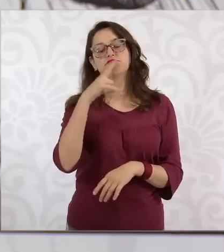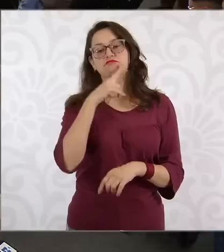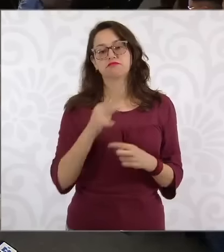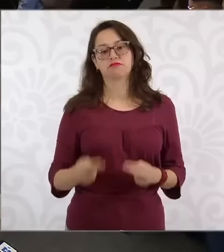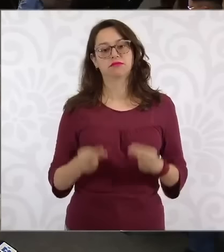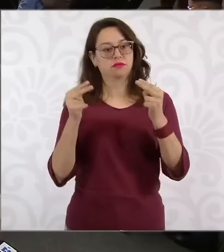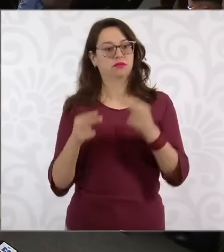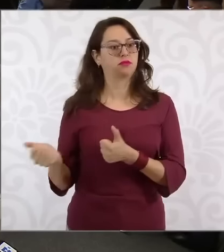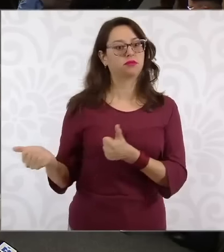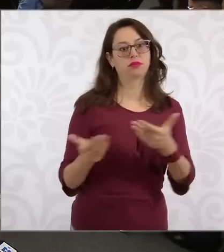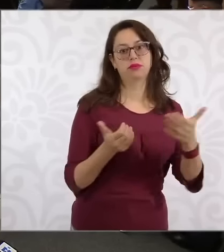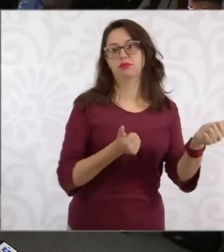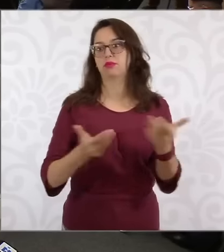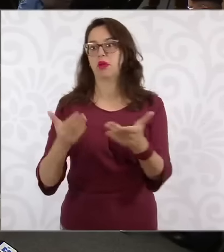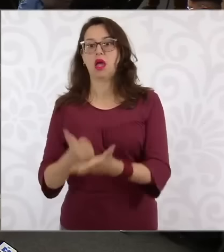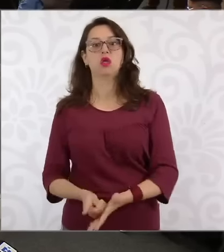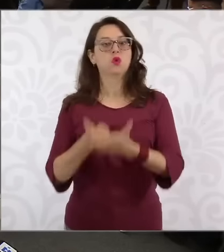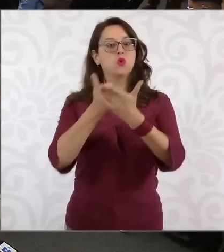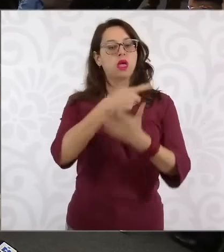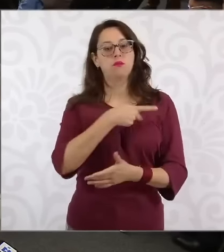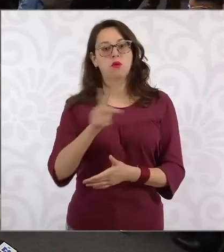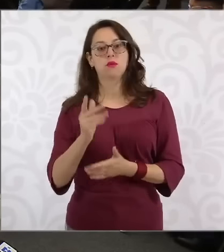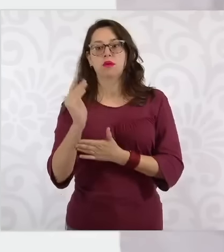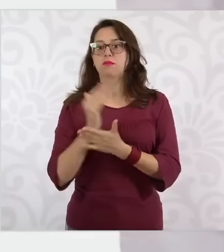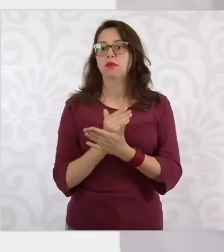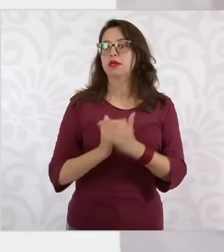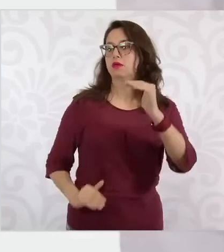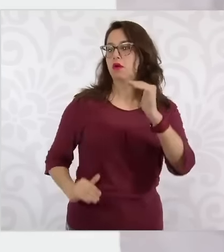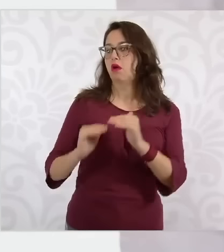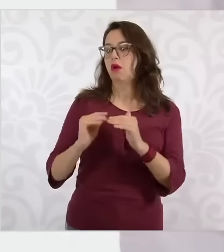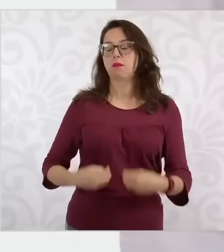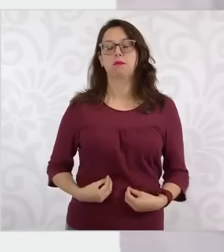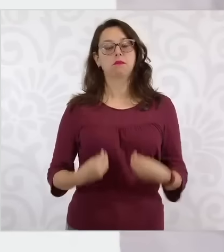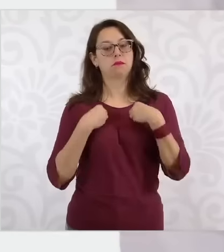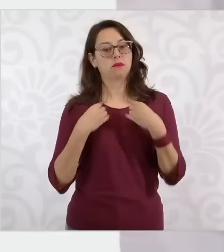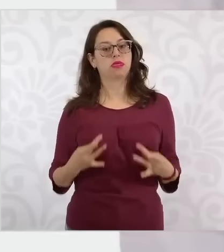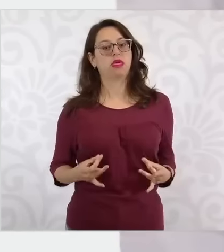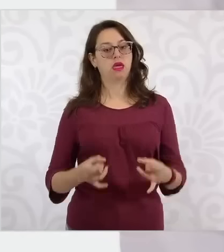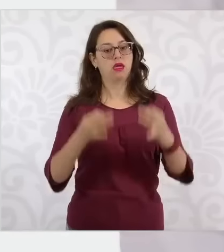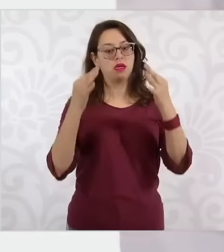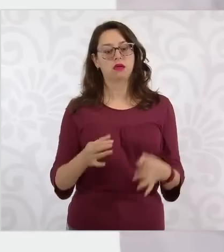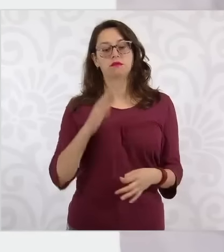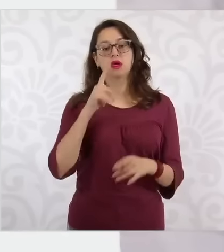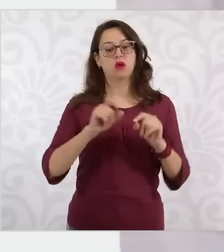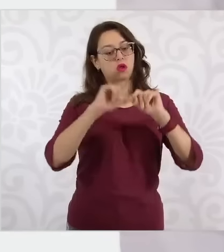disminuye pobreza, desigualdades, mejora la calidad de vida y conecta al país, además de los